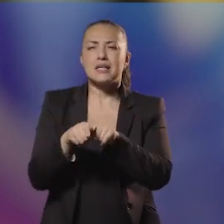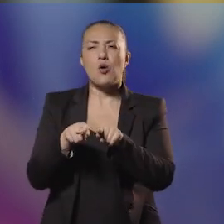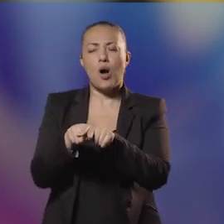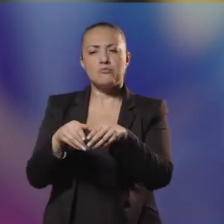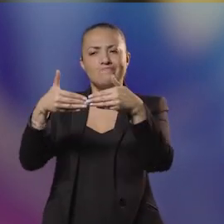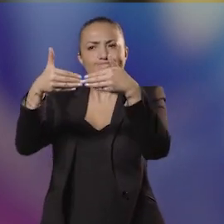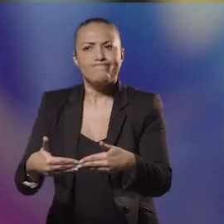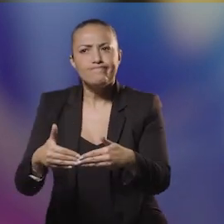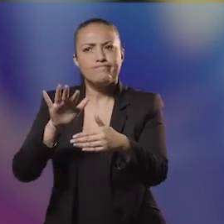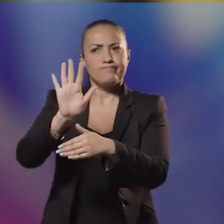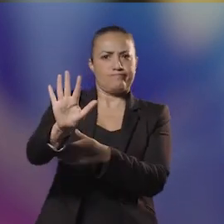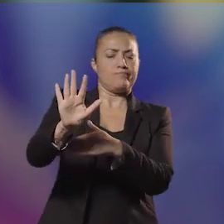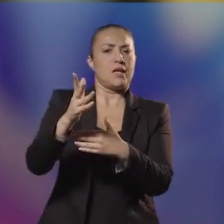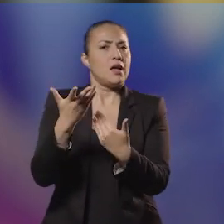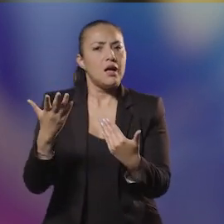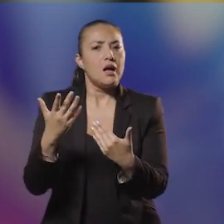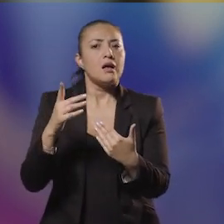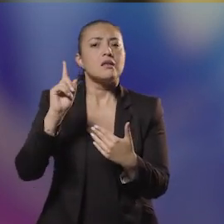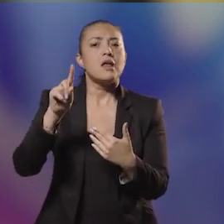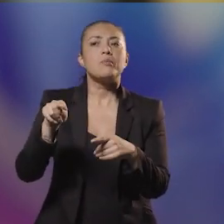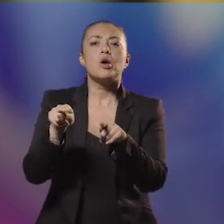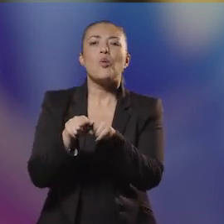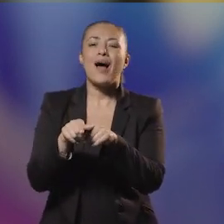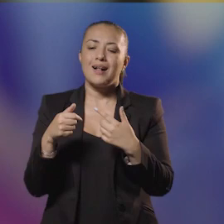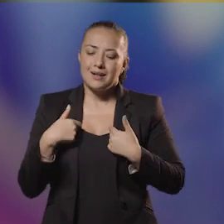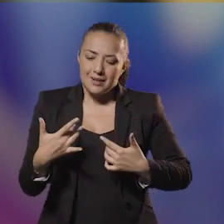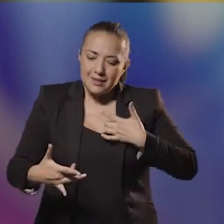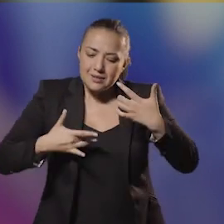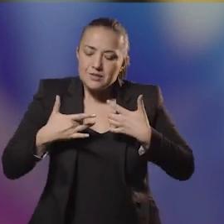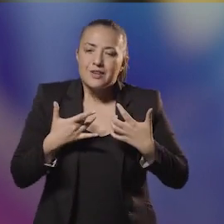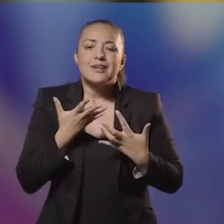sino que también muchas veces se llevan el disfrute y el placer.